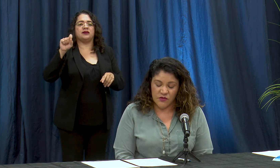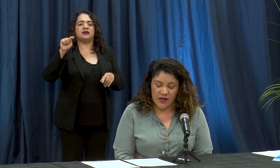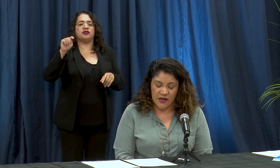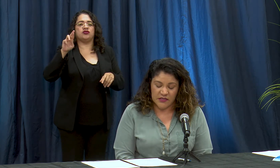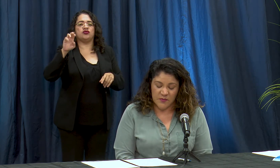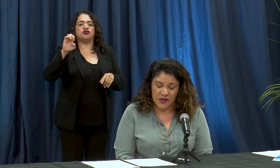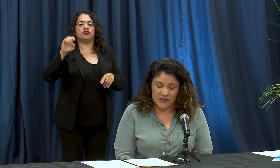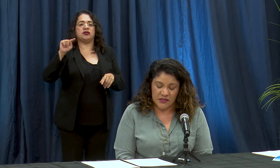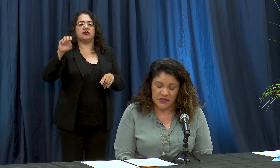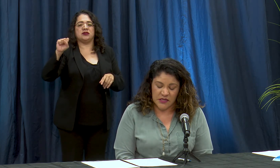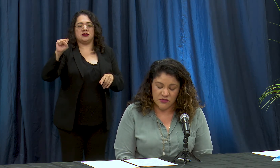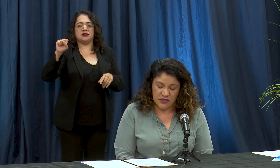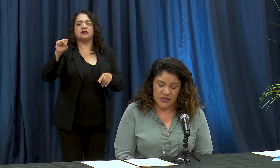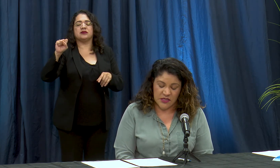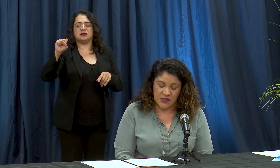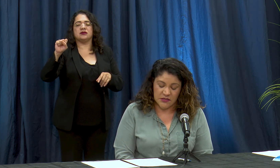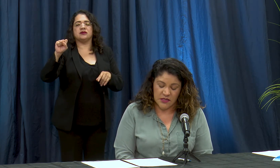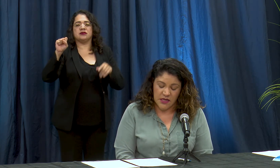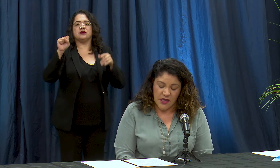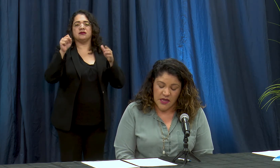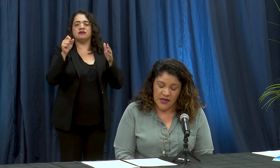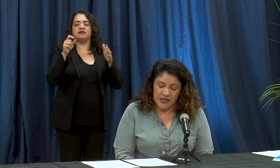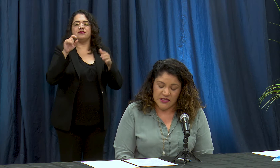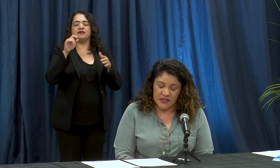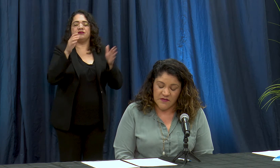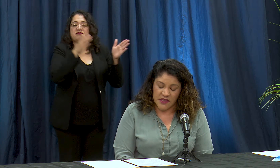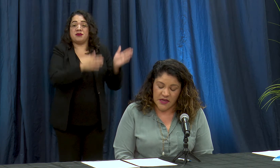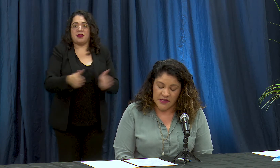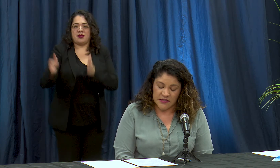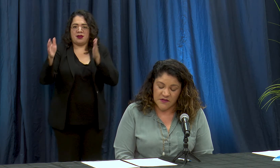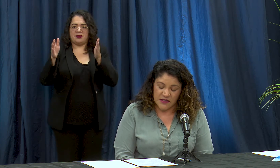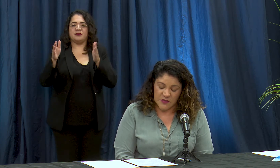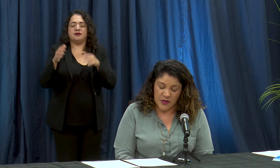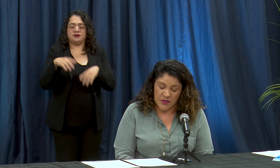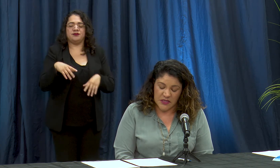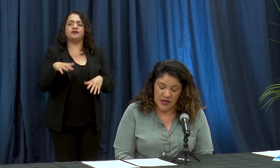Darla's Impreza's y los residentes la iniciativa de casa de artes permit era